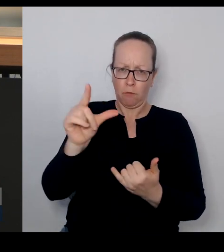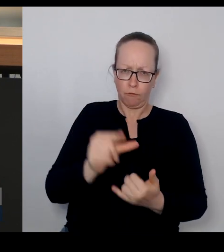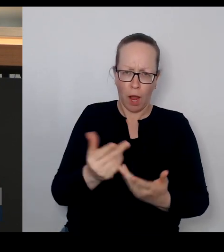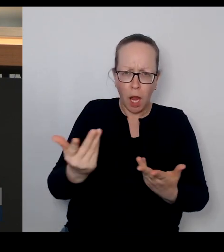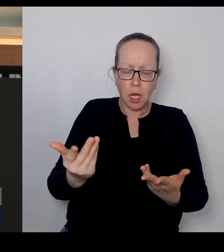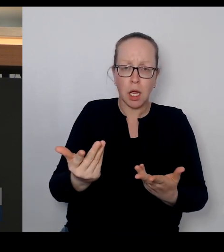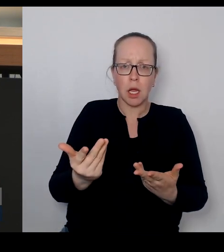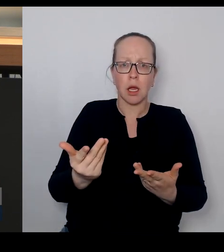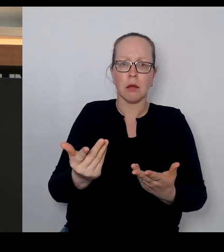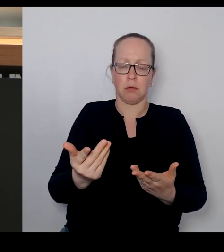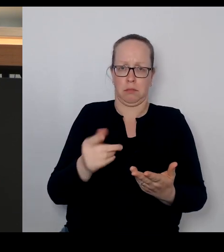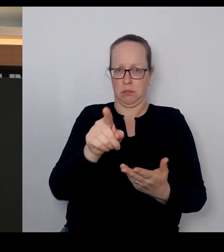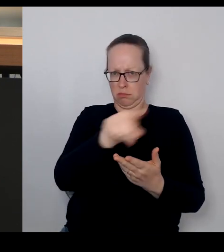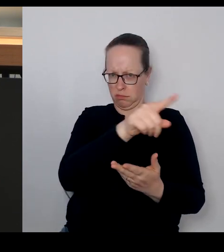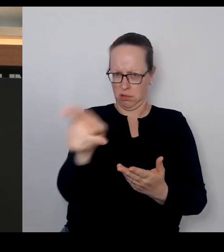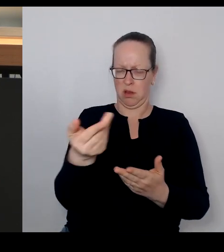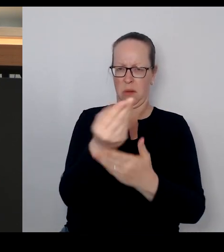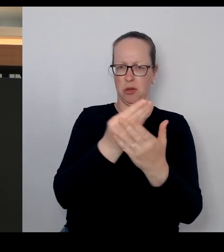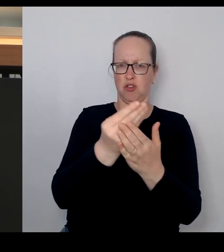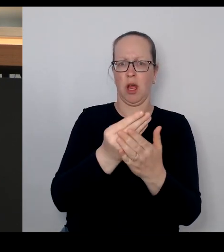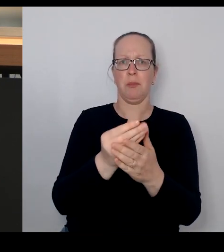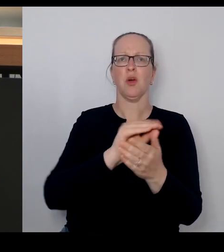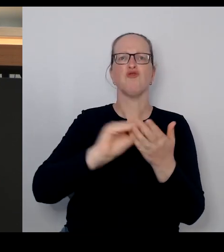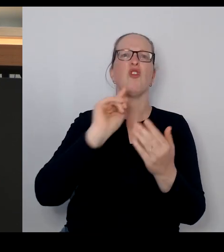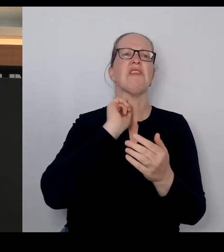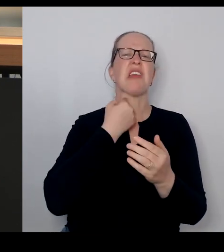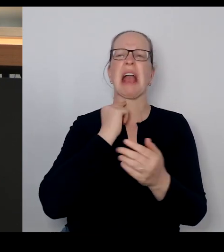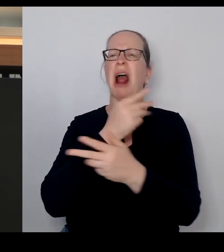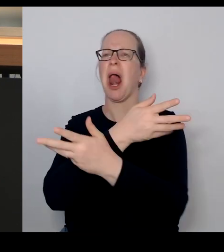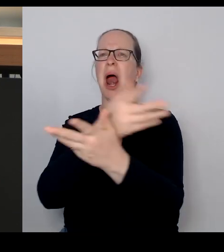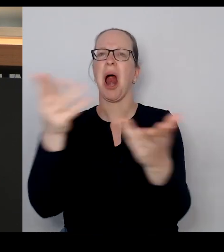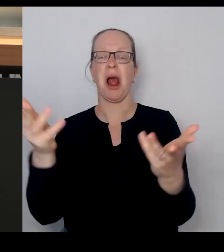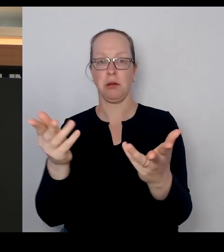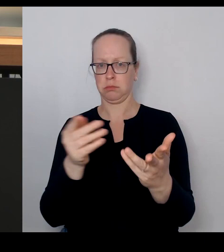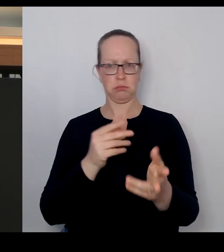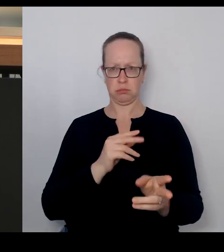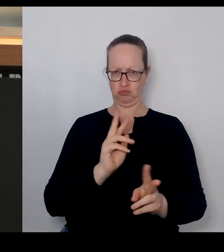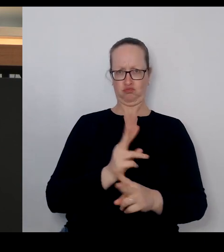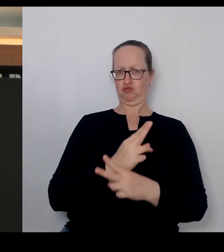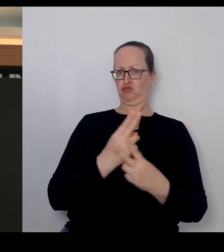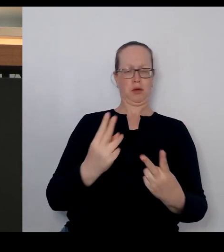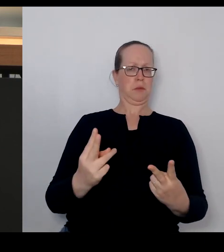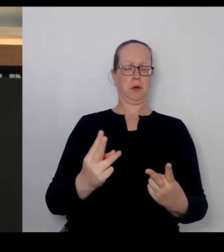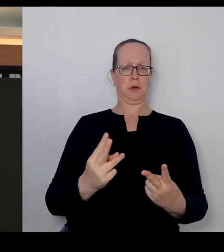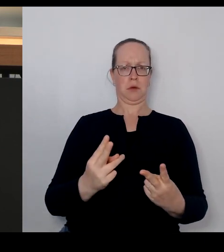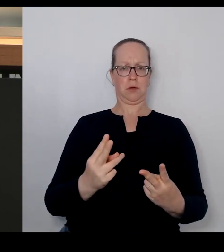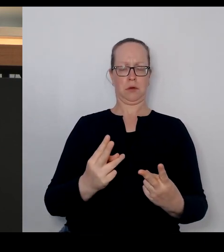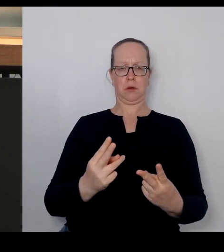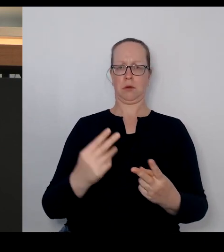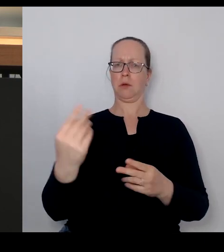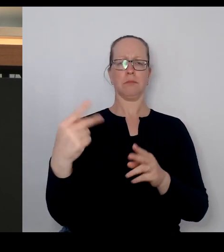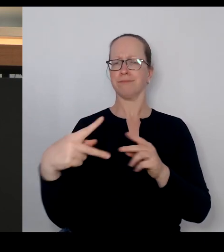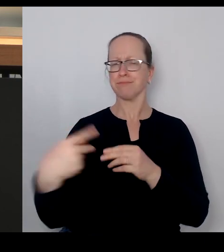wir einen dreistelligen Millionenbetrag. Lassen Sie mich doch mal ausreden. Ein dreistelliger Millionenbetrag. Hier investieren